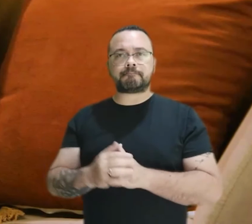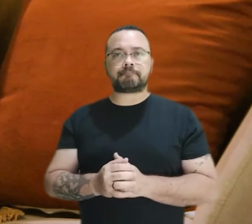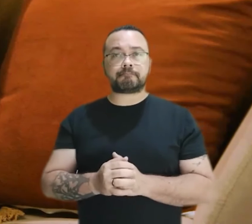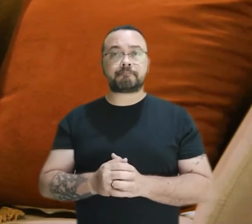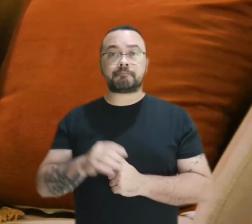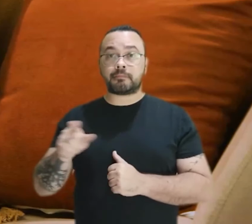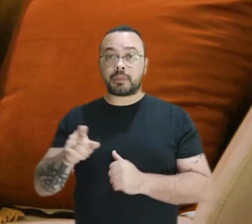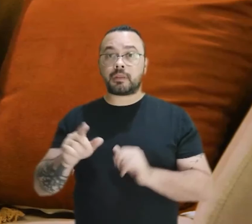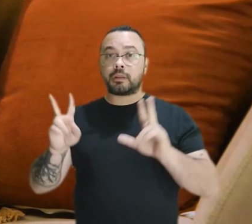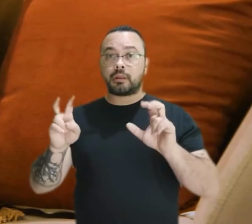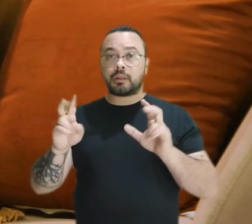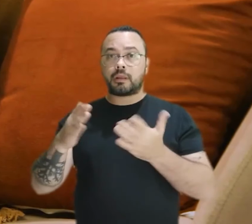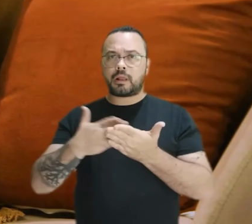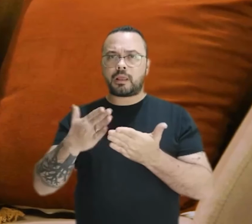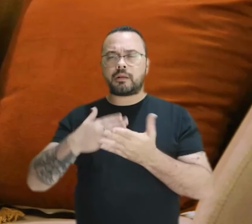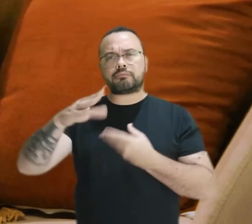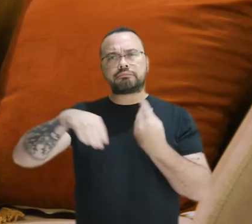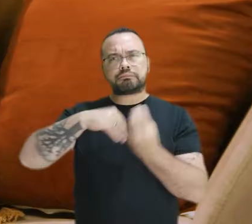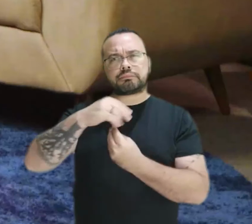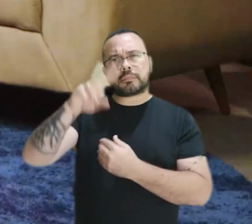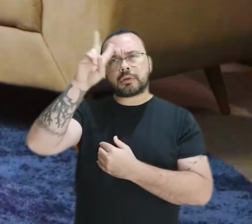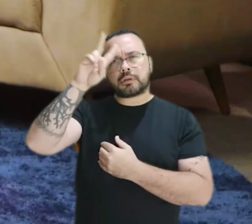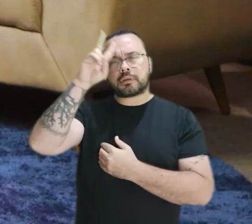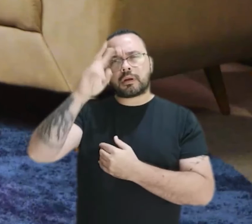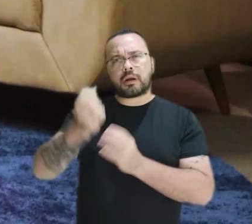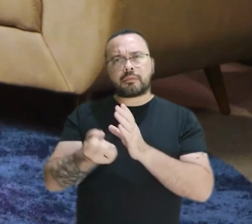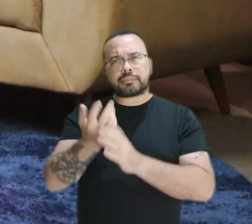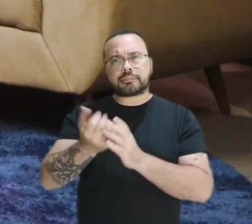e narrativas de ficção, acho que são as últimas coisas